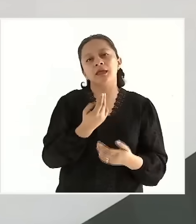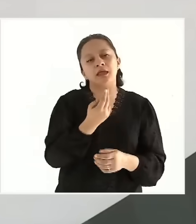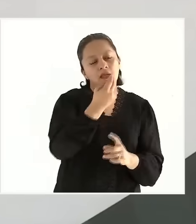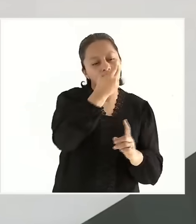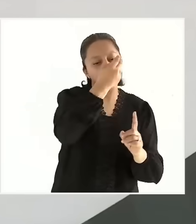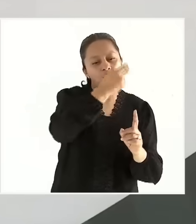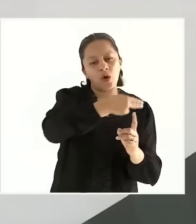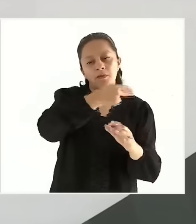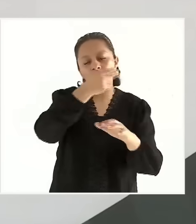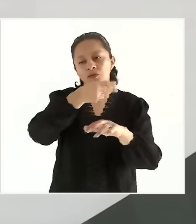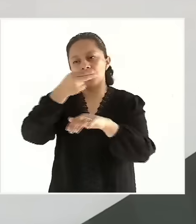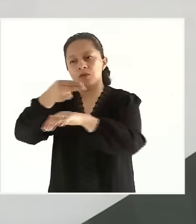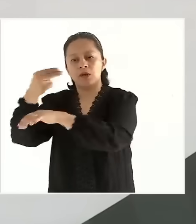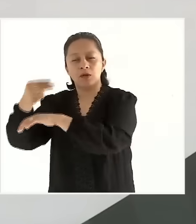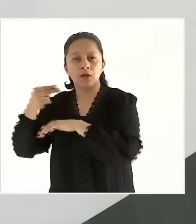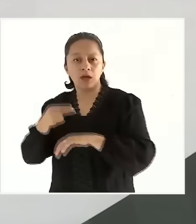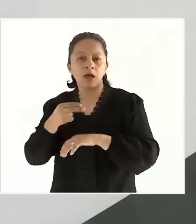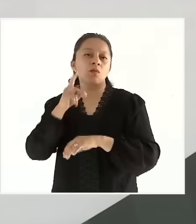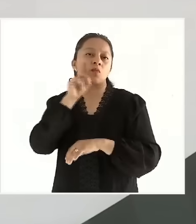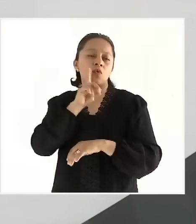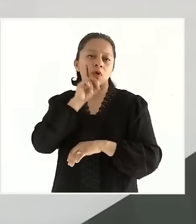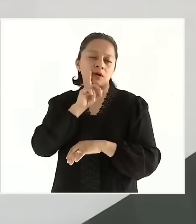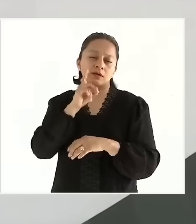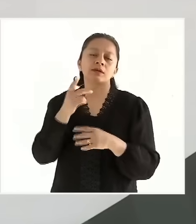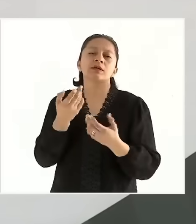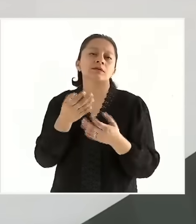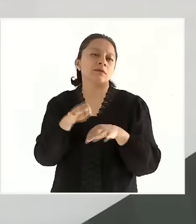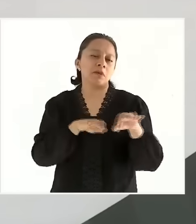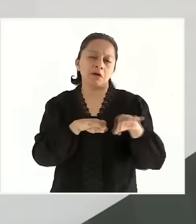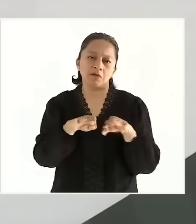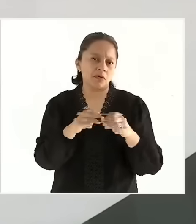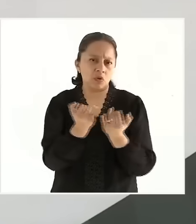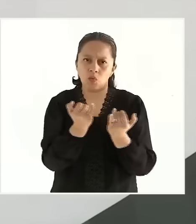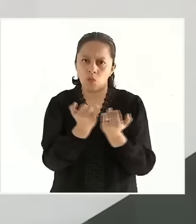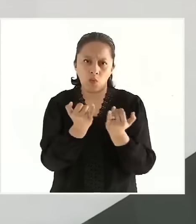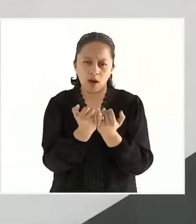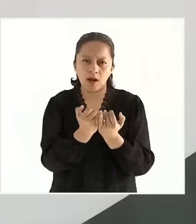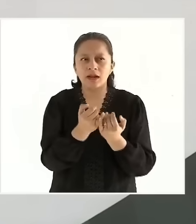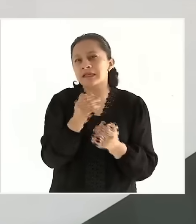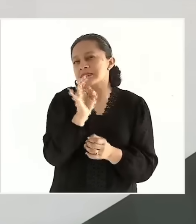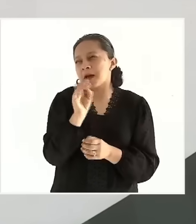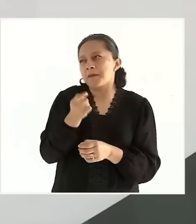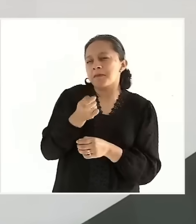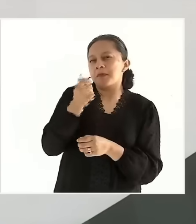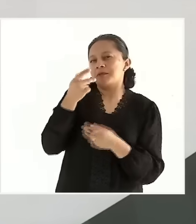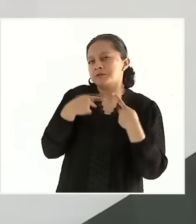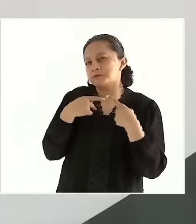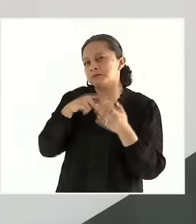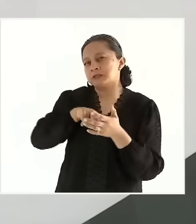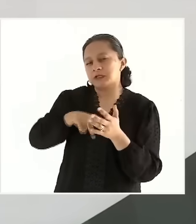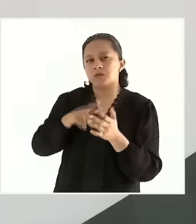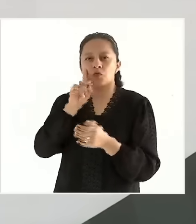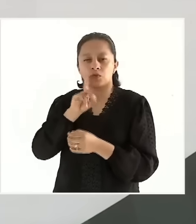de mujeres, mujeres también trabajadoras de CFN, primeras ingenieras, todos esos nombres que hay